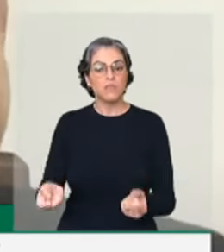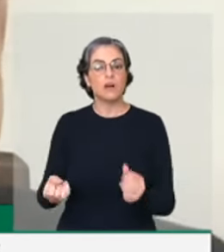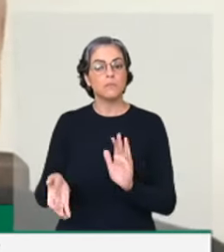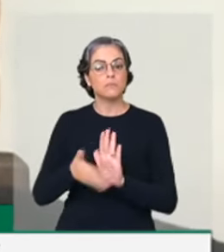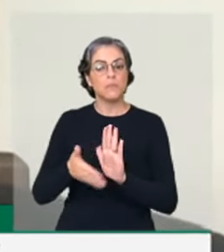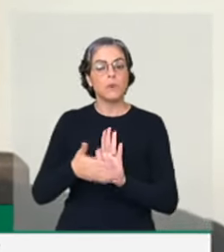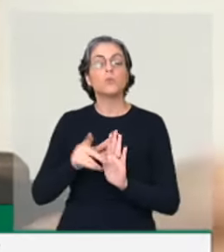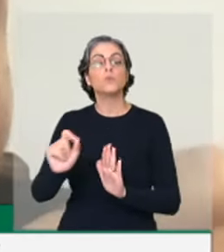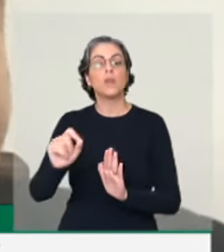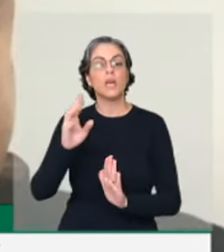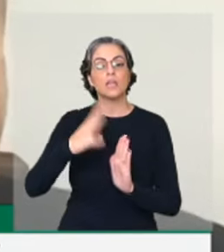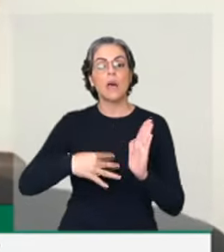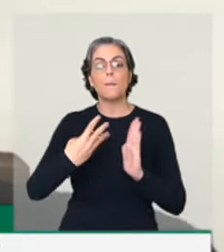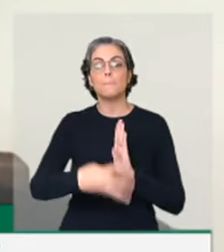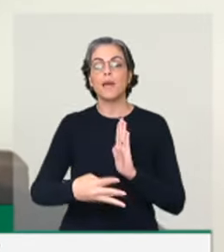SE FAÇA O ADEQUADO.... PARA